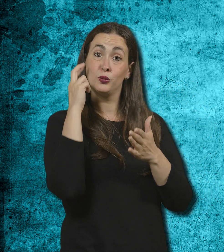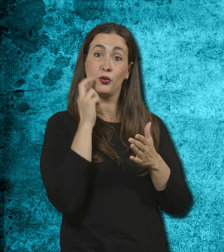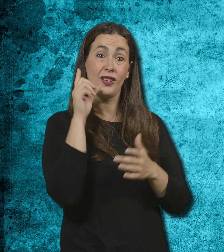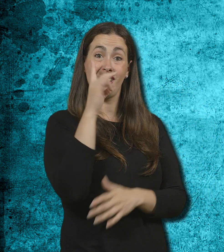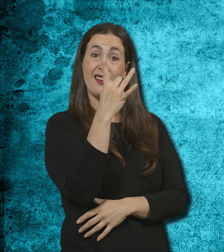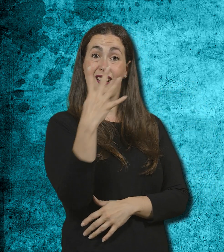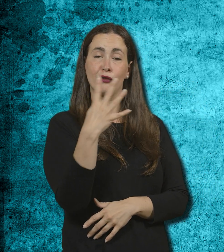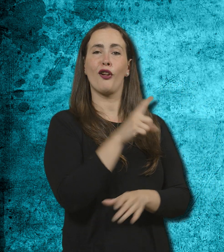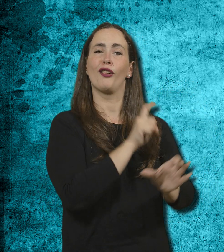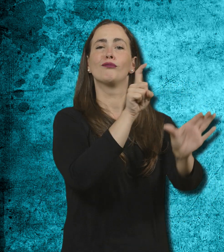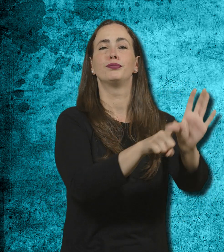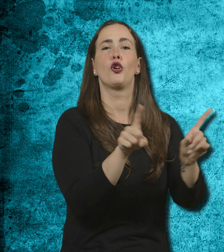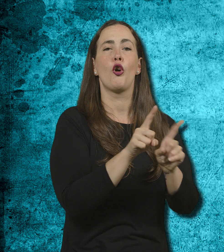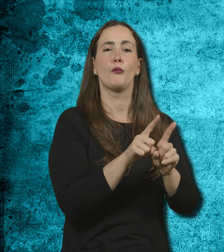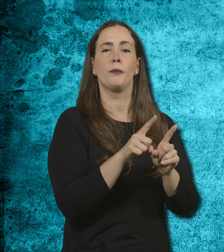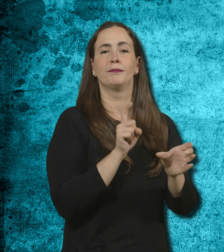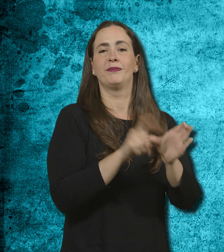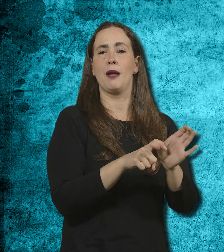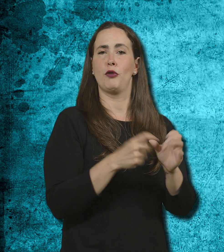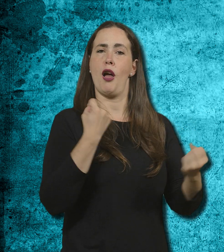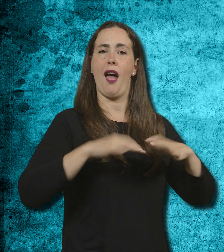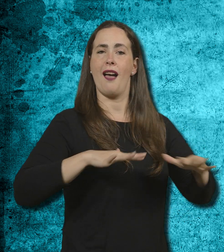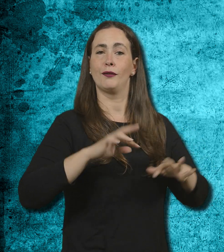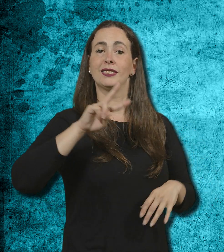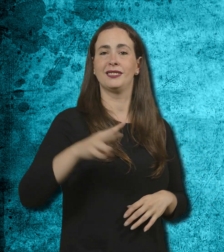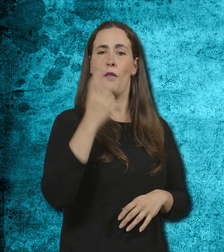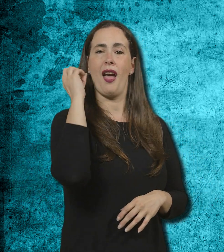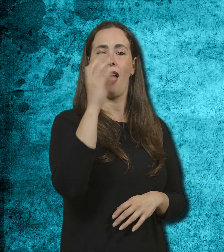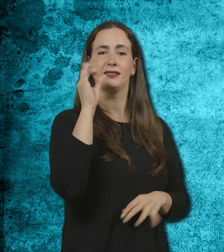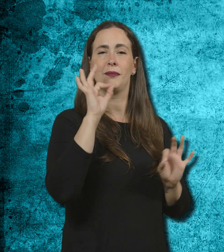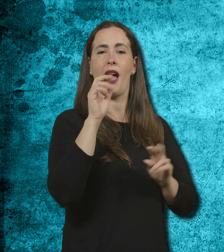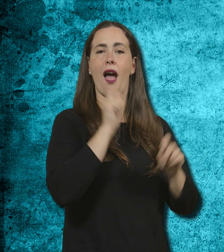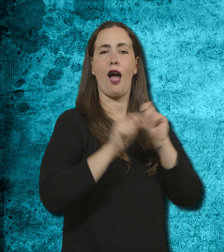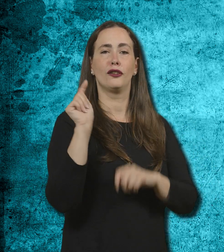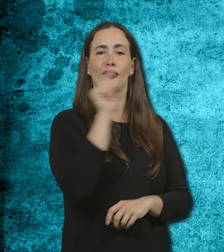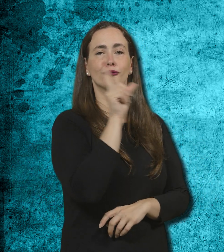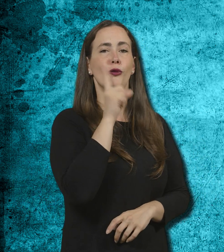El 14 de juny de 1936 va prendre part activa en la II Assemblea de Societats